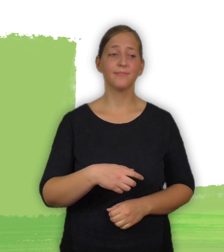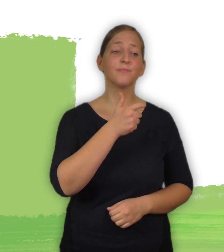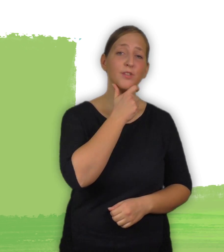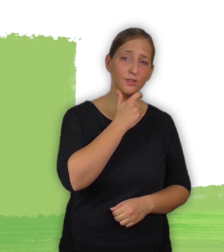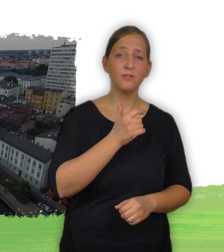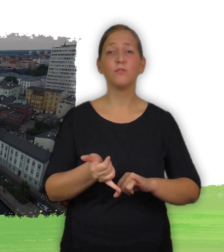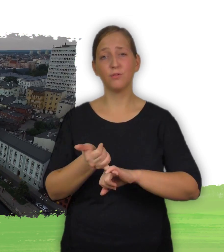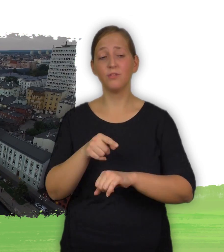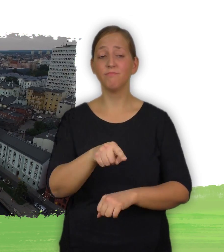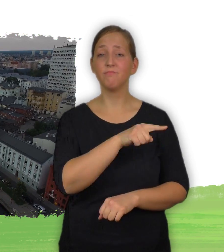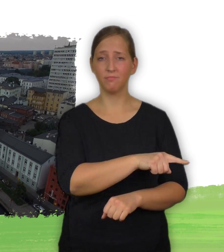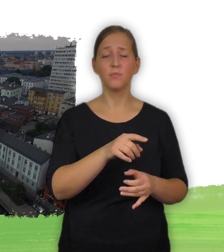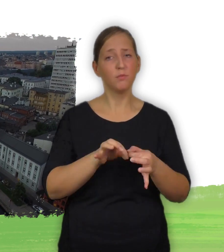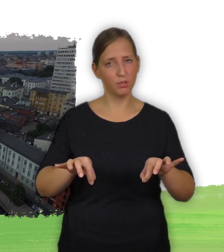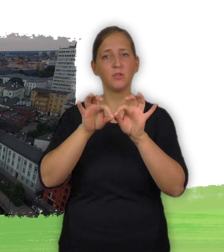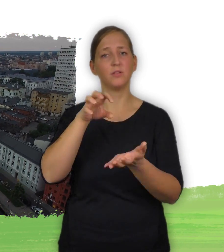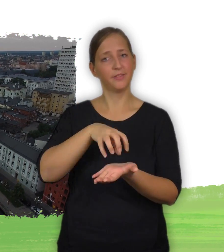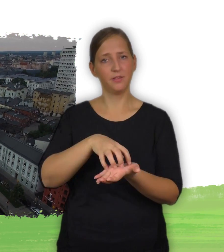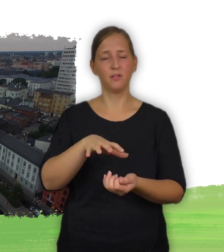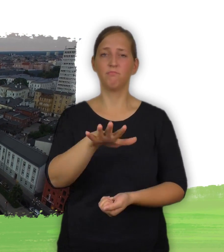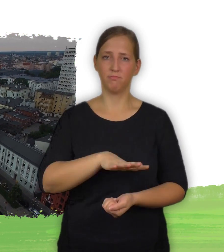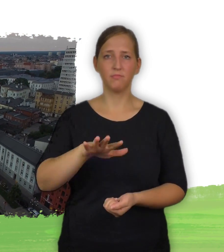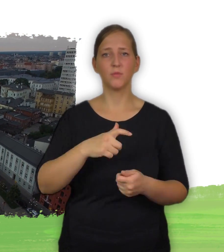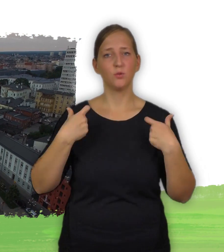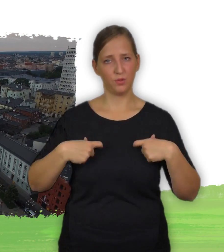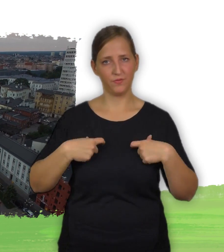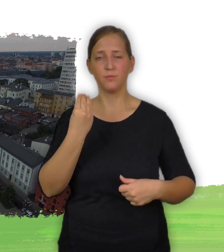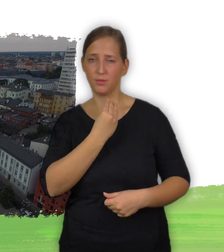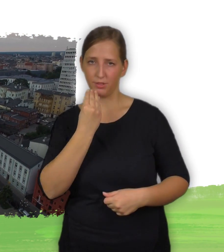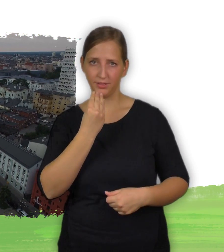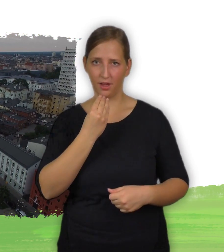Oba miasta są ważne dla regionu, dlatego w województwie funkcje stolicy mają oba miasta.